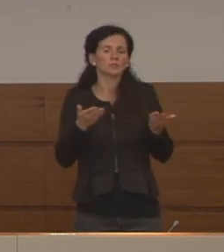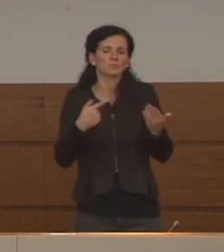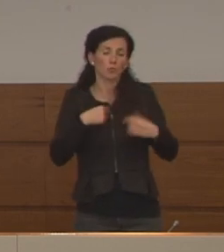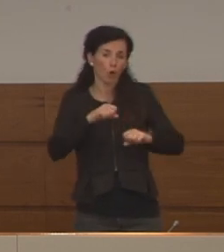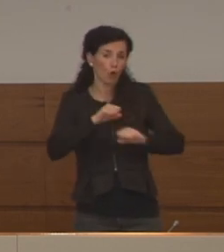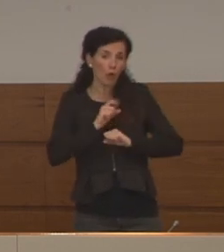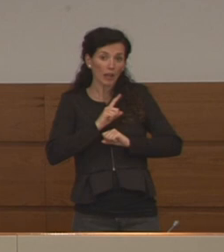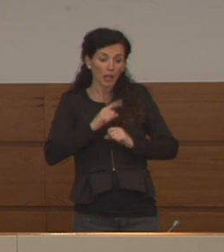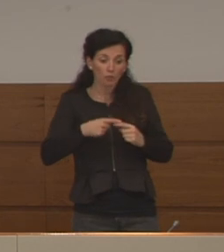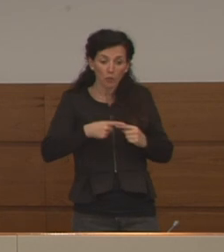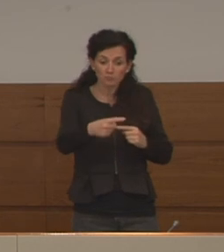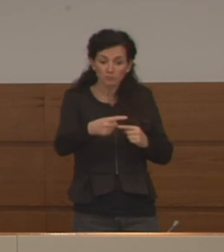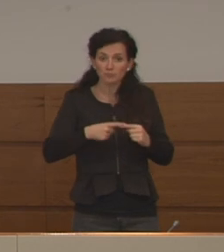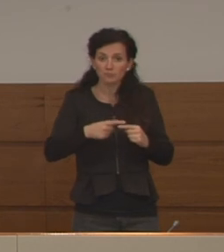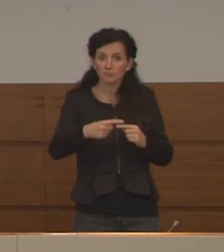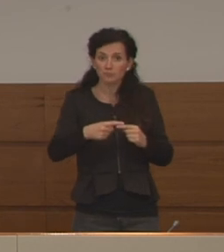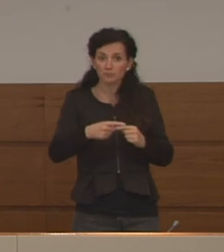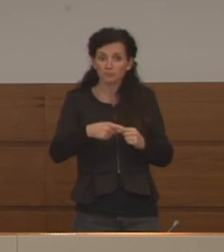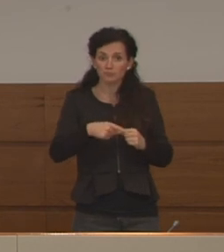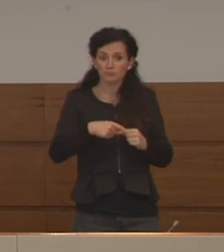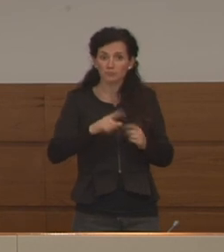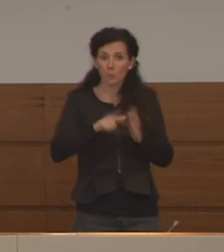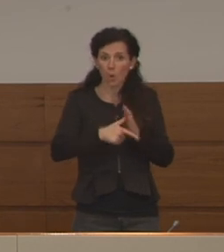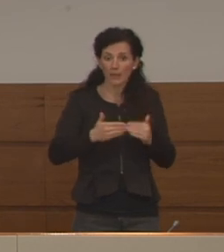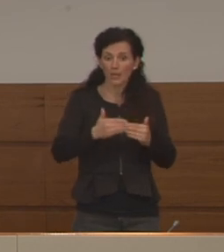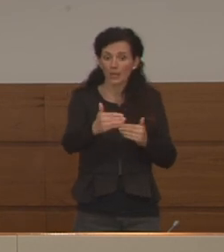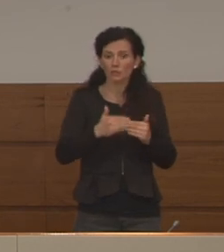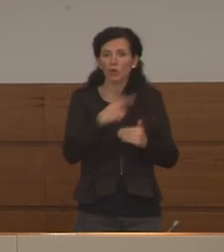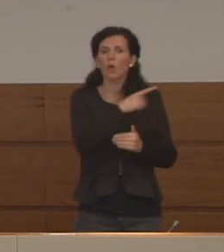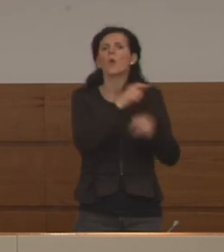termine. Possono anche sospendere in attesa di valutare esattamente che cosa